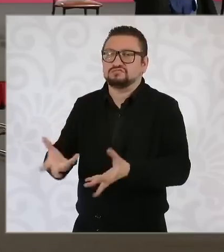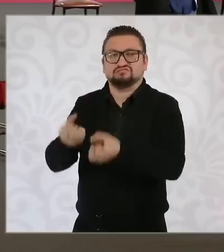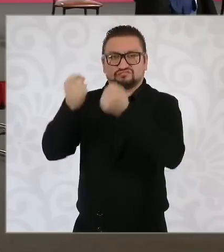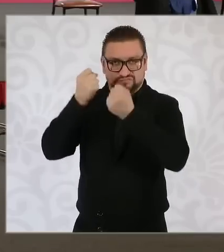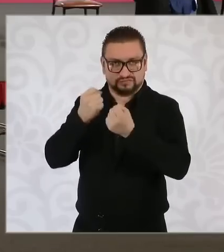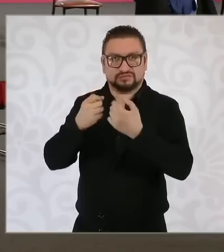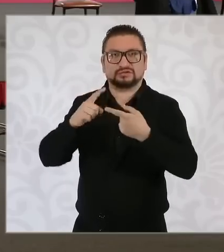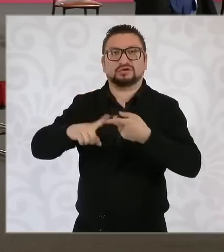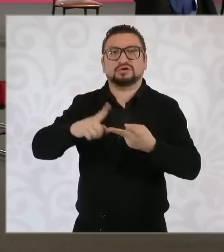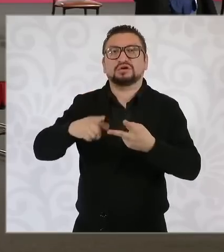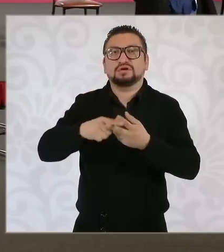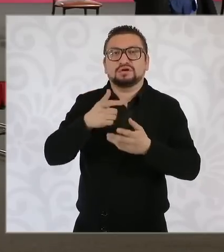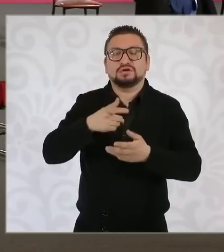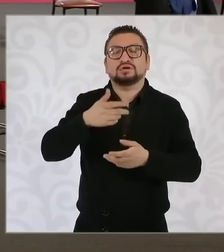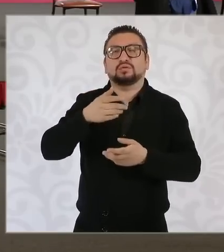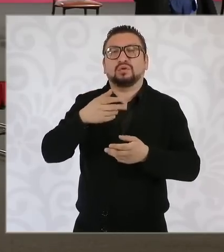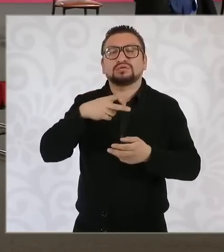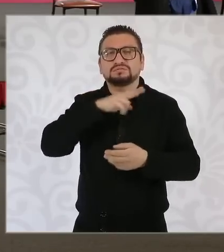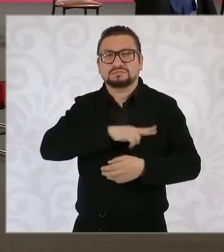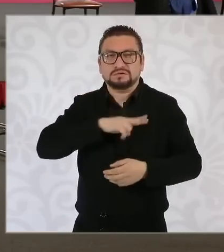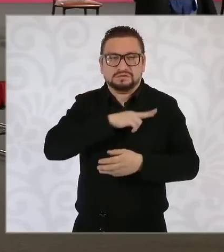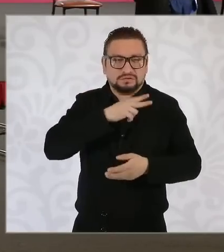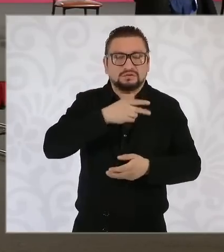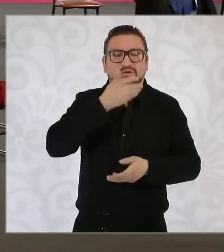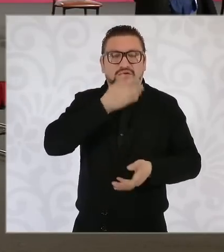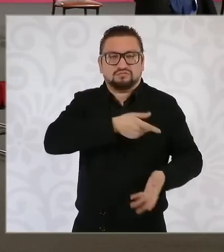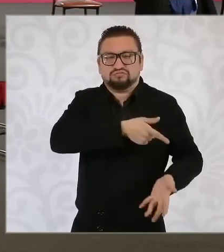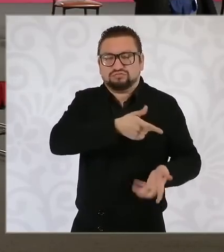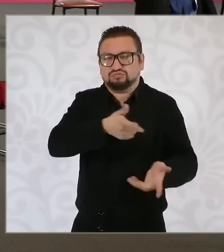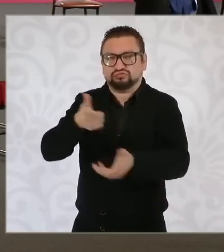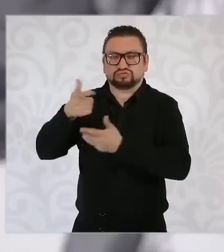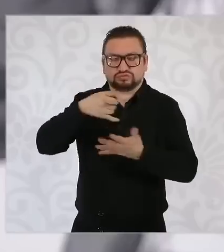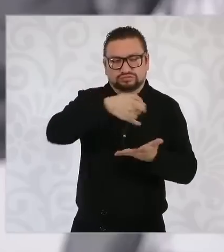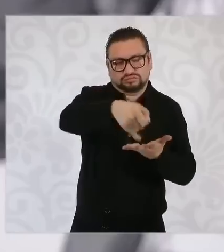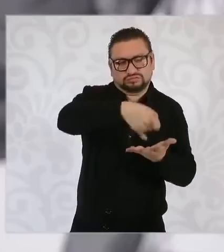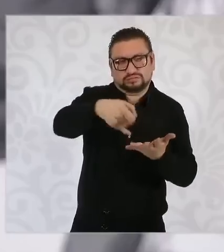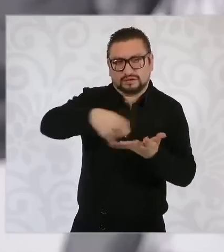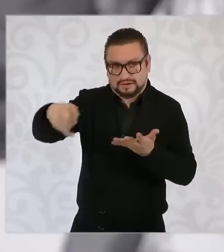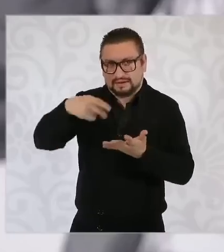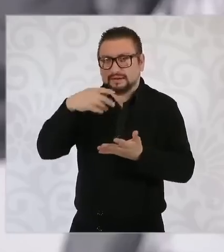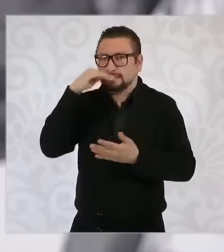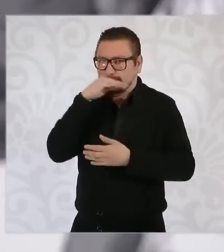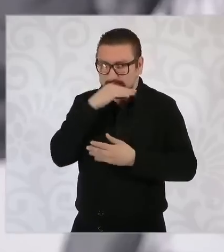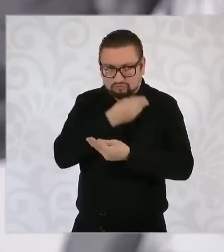y la producción de fertilizantes gratuitos se fortalecen las facultades de planeación